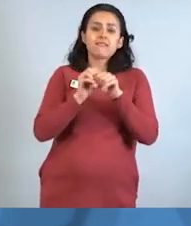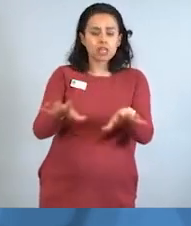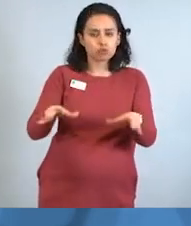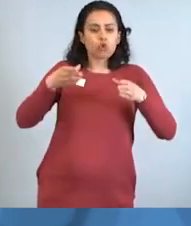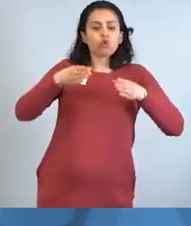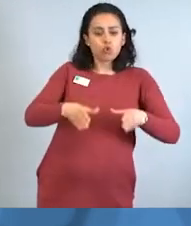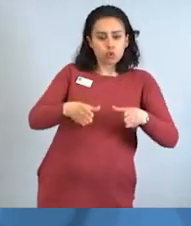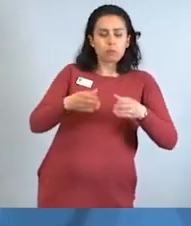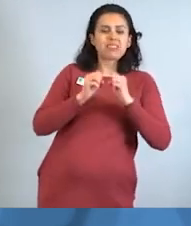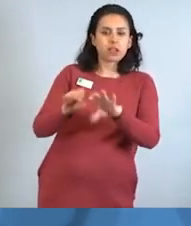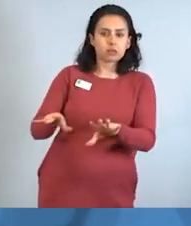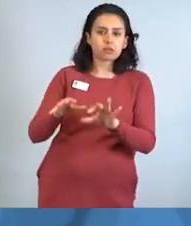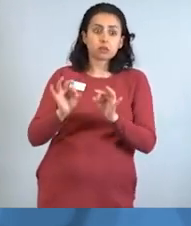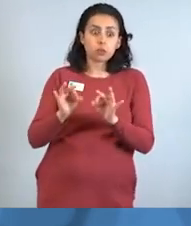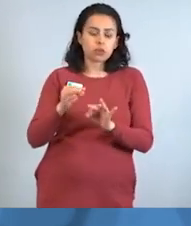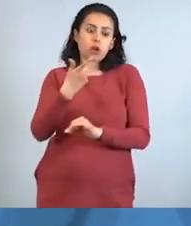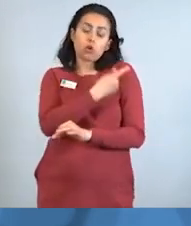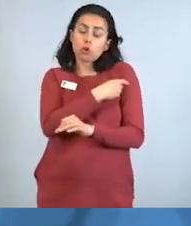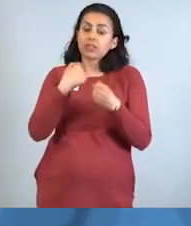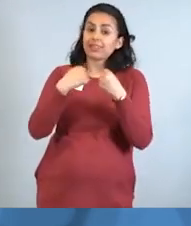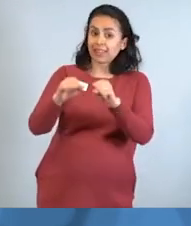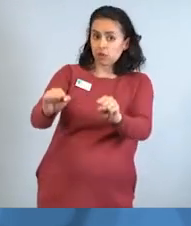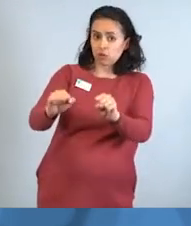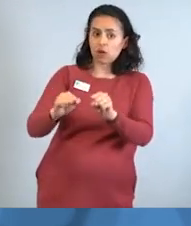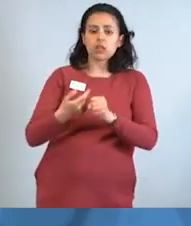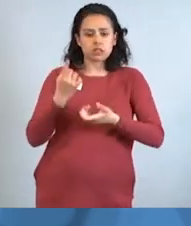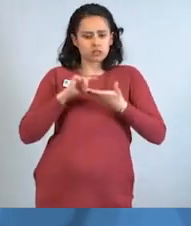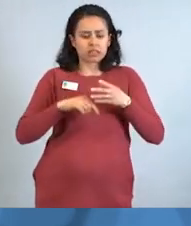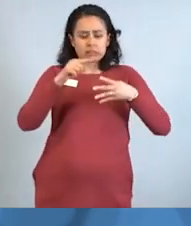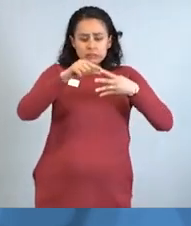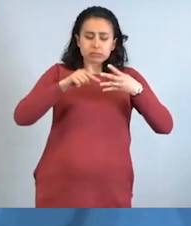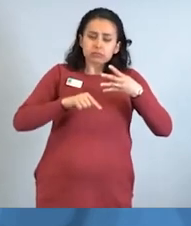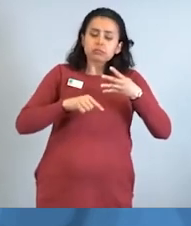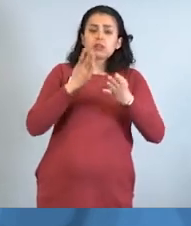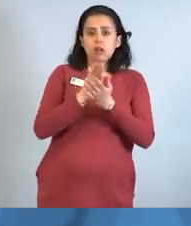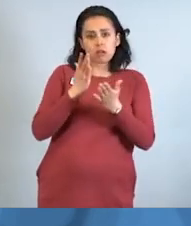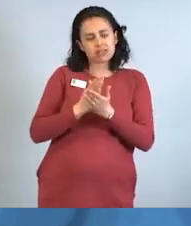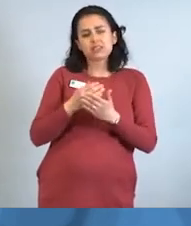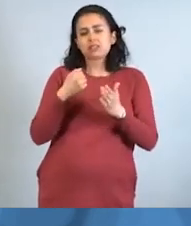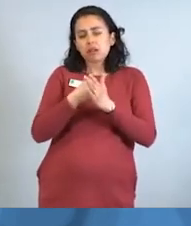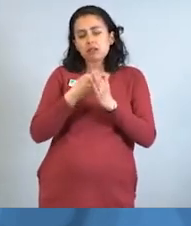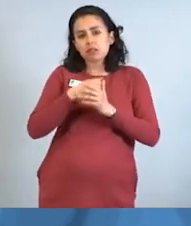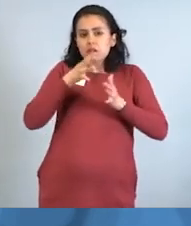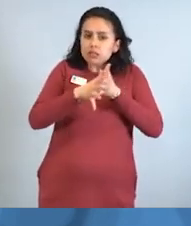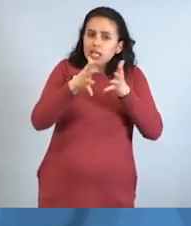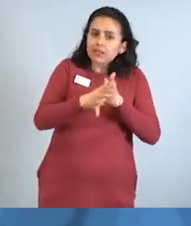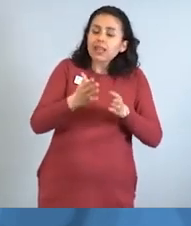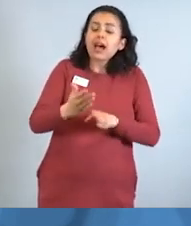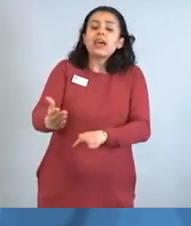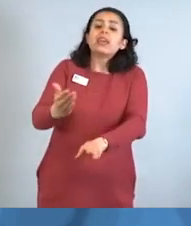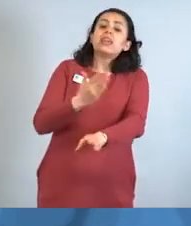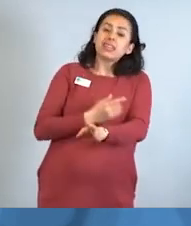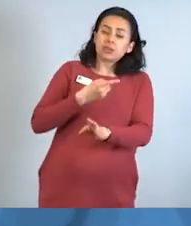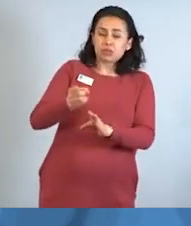Teidän on erittäin tärkeää kysyä nämä asiat ennen kuin uskotte suoraan, kun joku sanoo jonkin rokotteen olevan toista parempi.